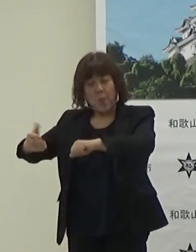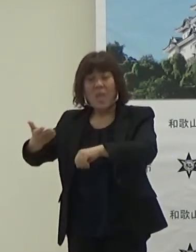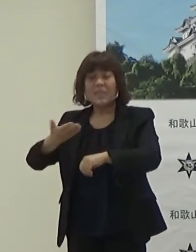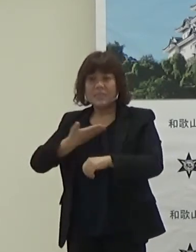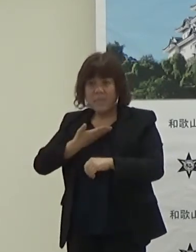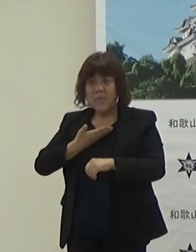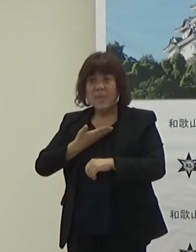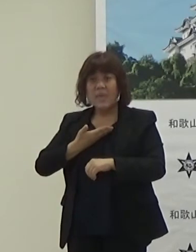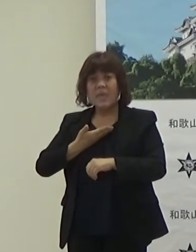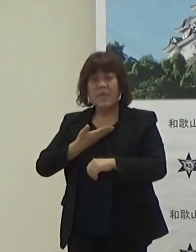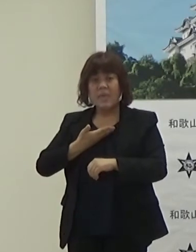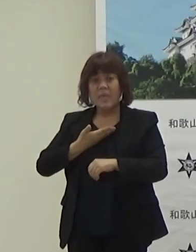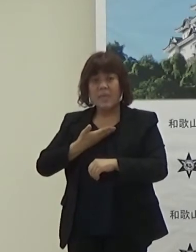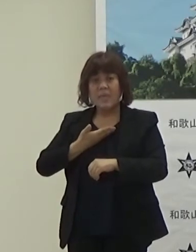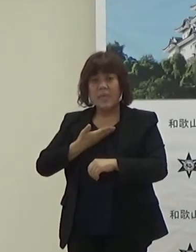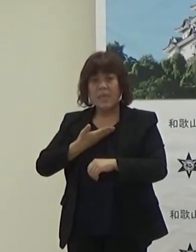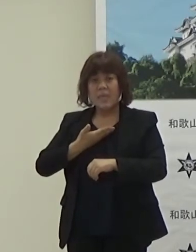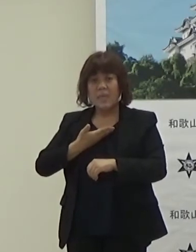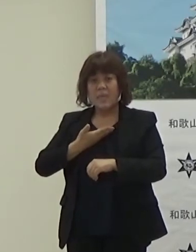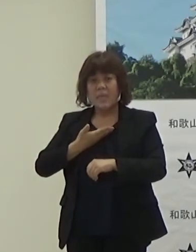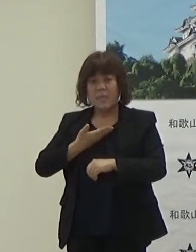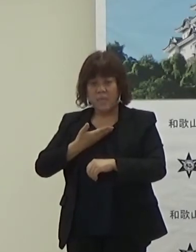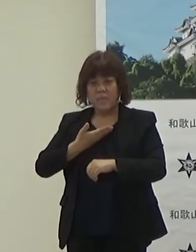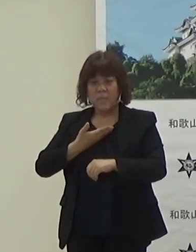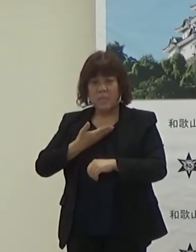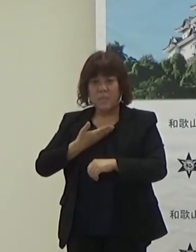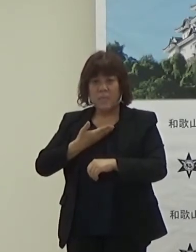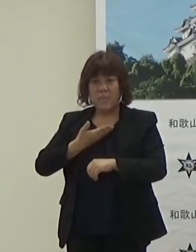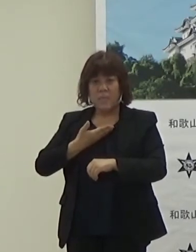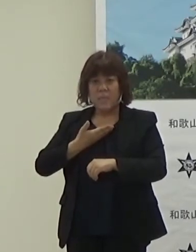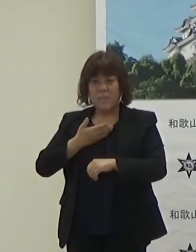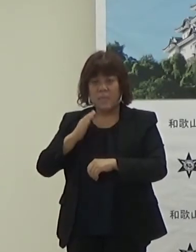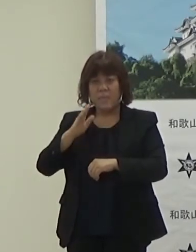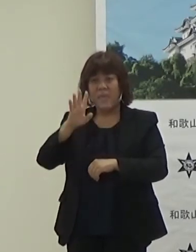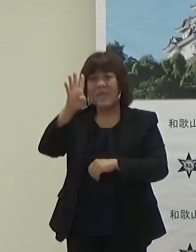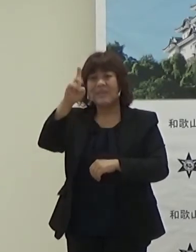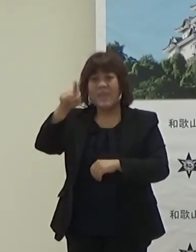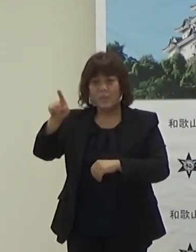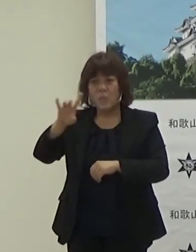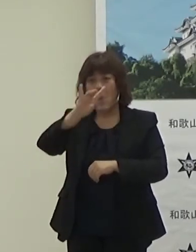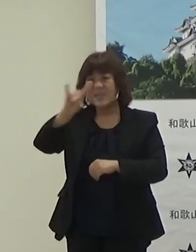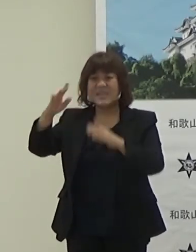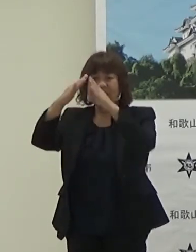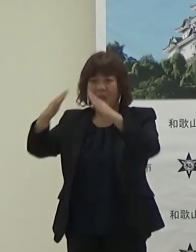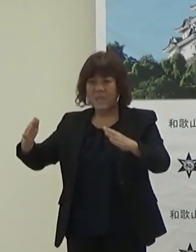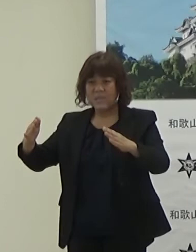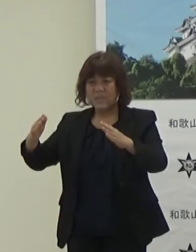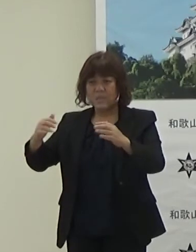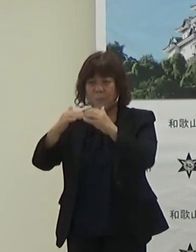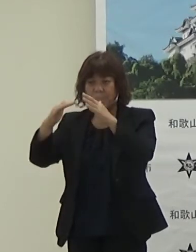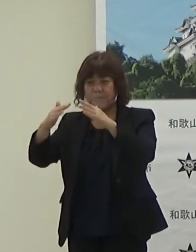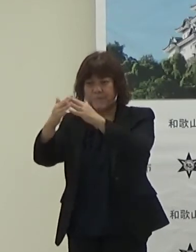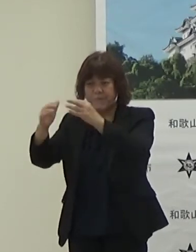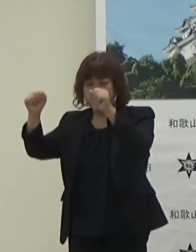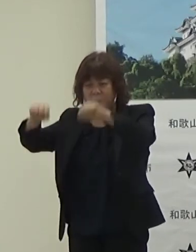それで県の方の議会の同意をもらえれば 県から申請するということで